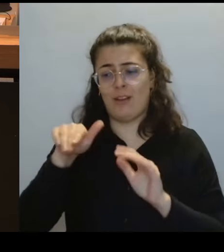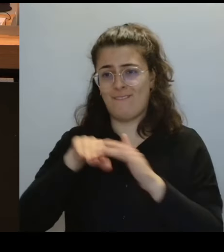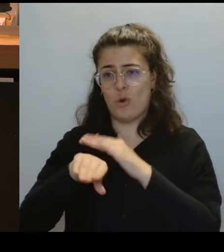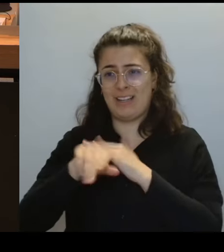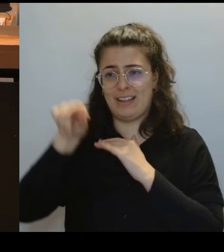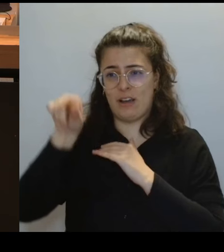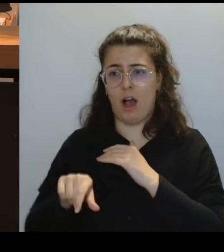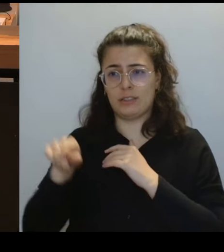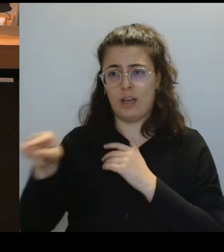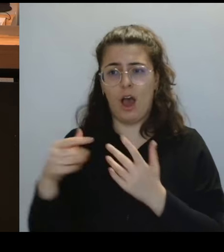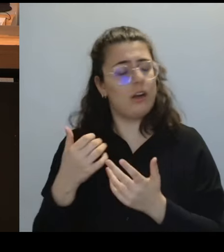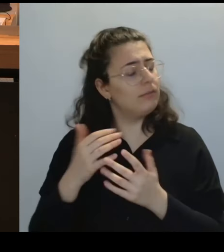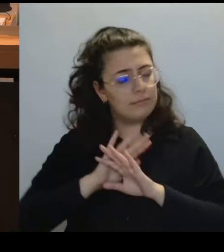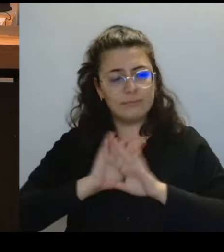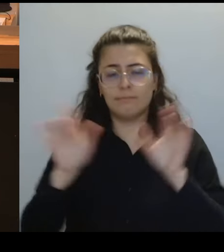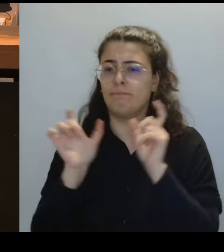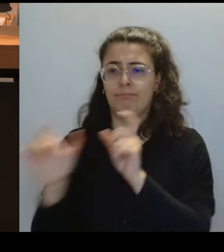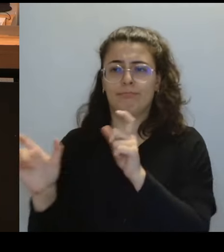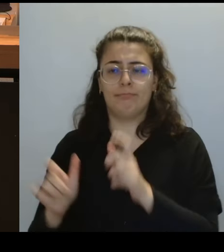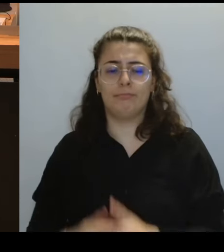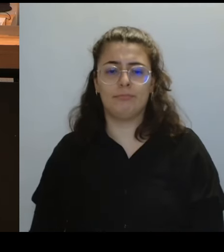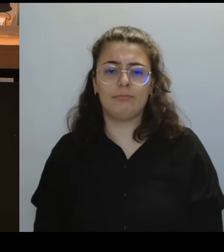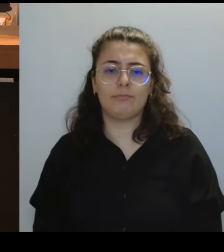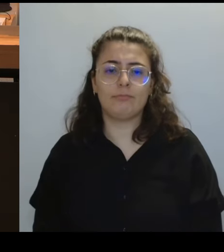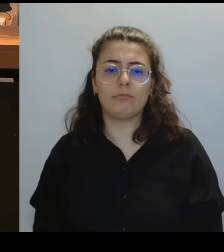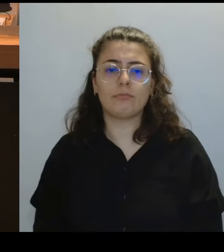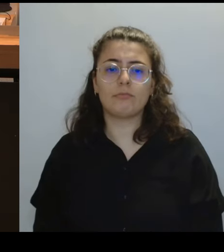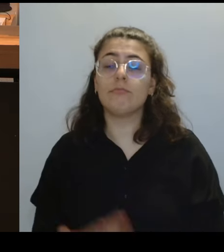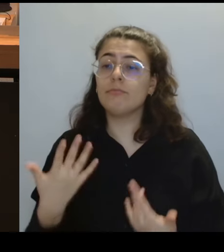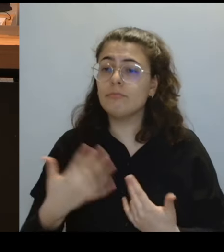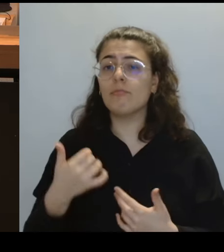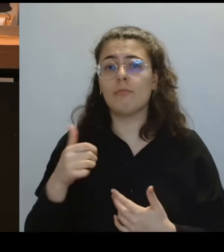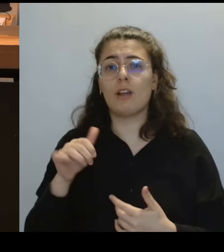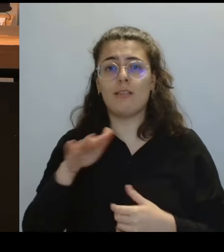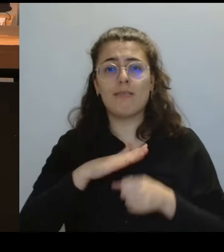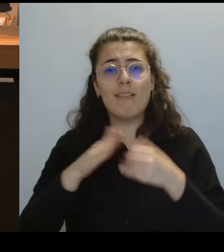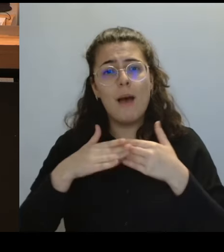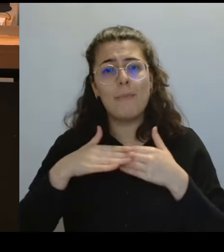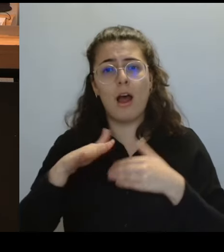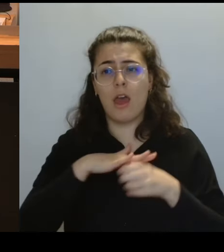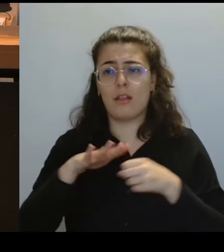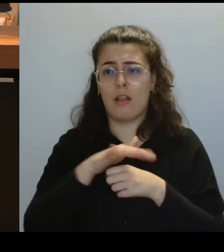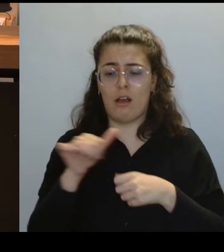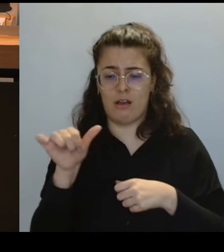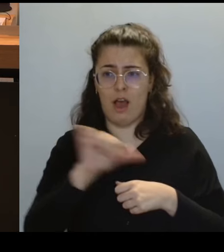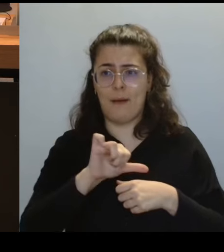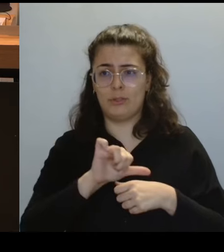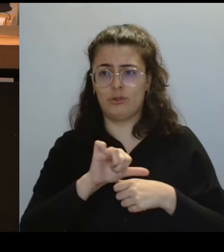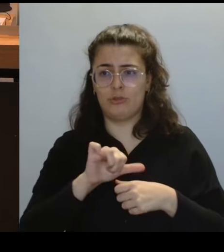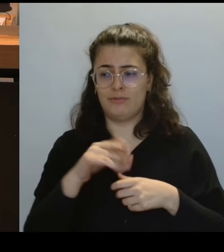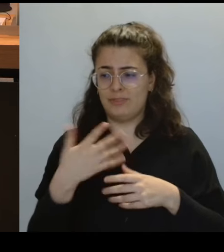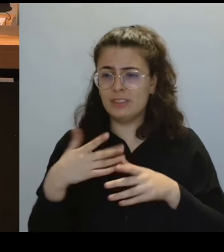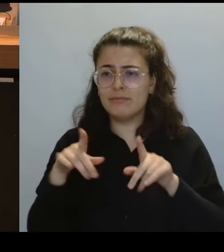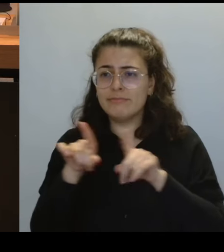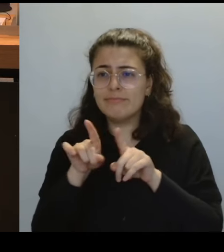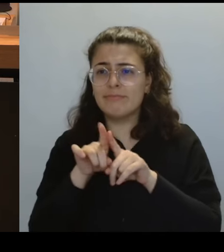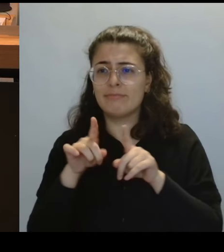Und wenn schon die arabischen Nachbarländer, die Glaubensbrüder, ihre eigenen Glaubensbrüder nicht aufnehmen wollen, die wissen nämlich,